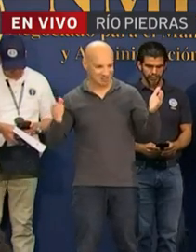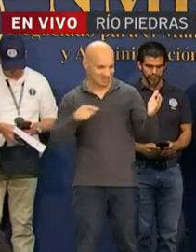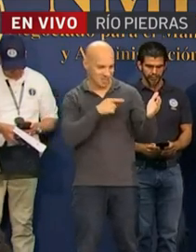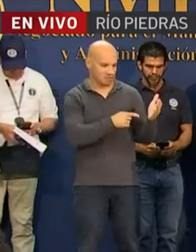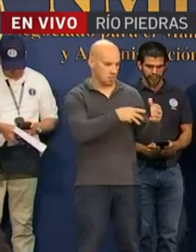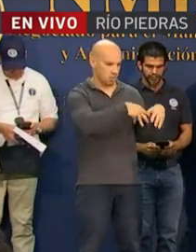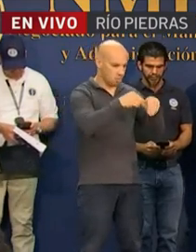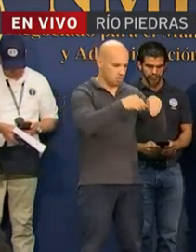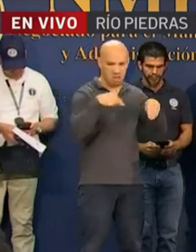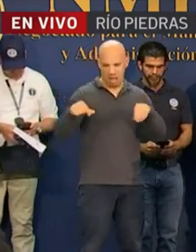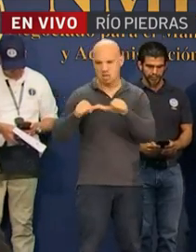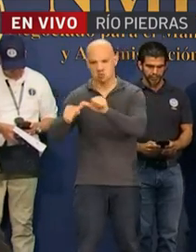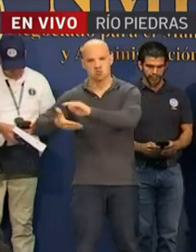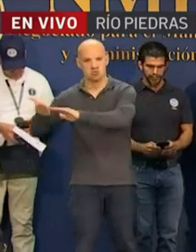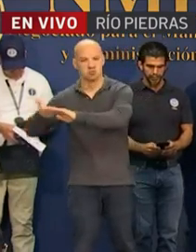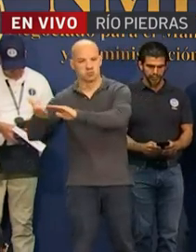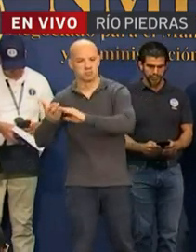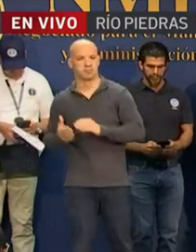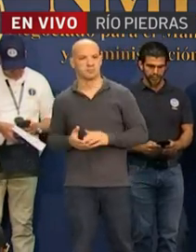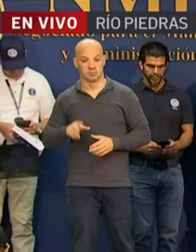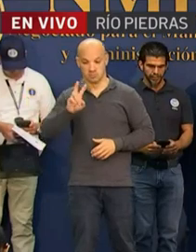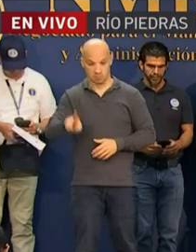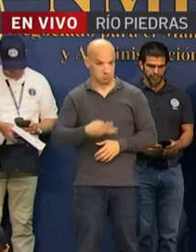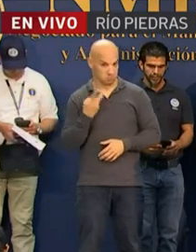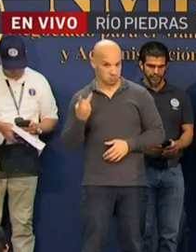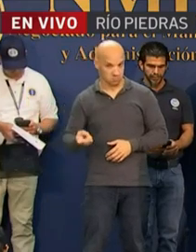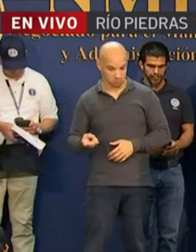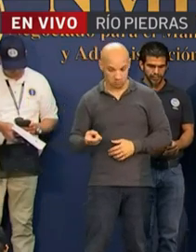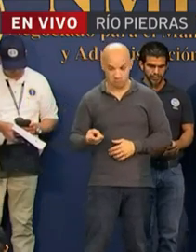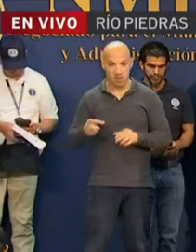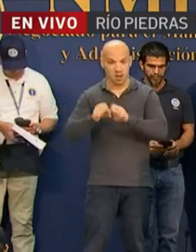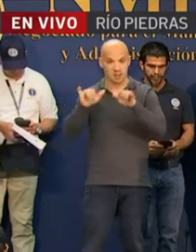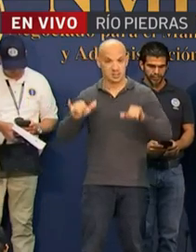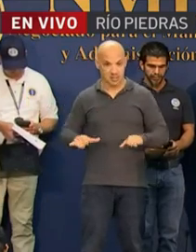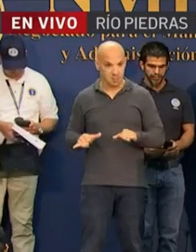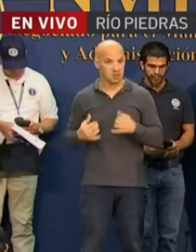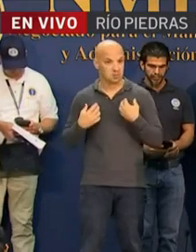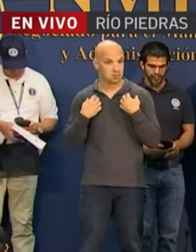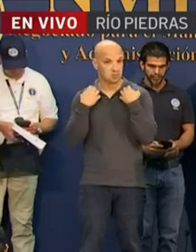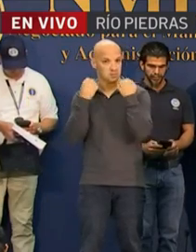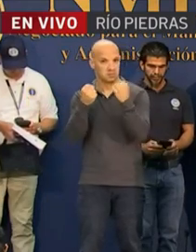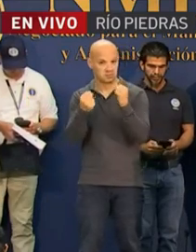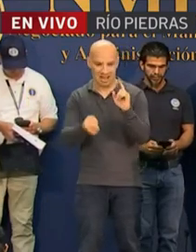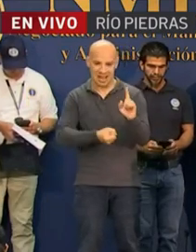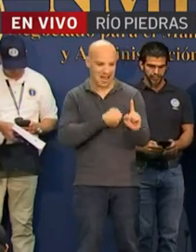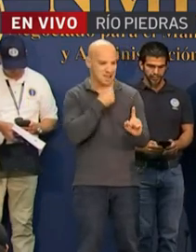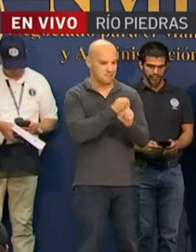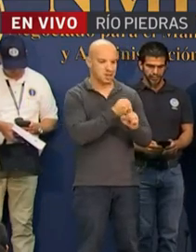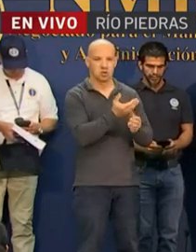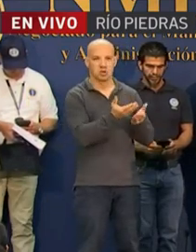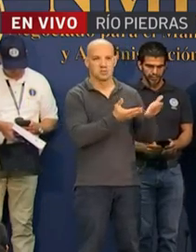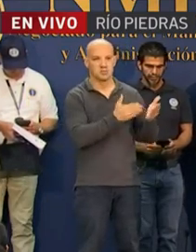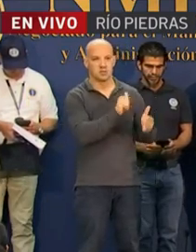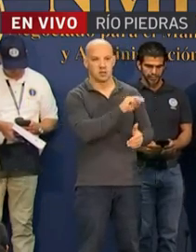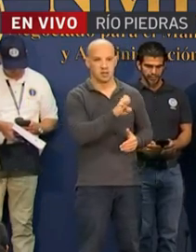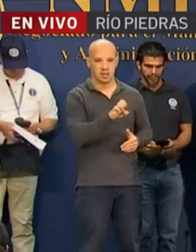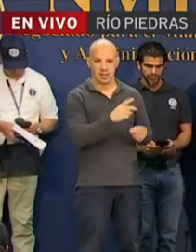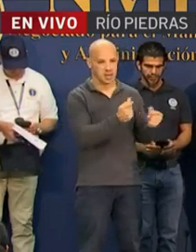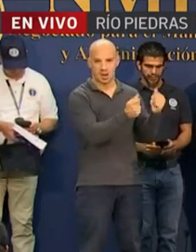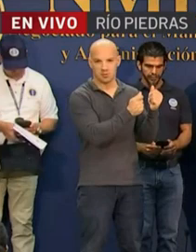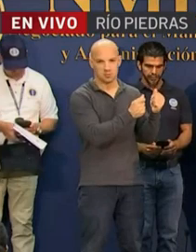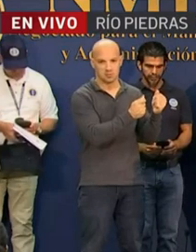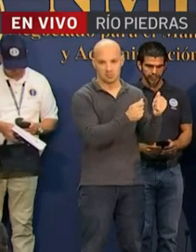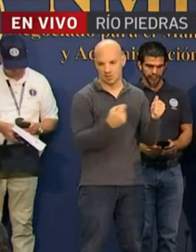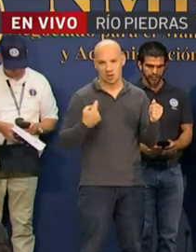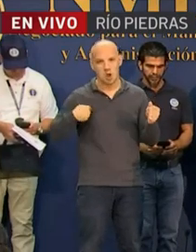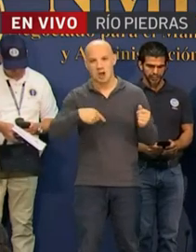PUEDEN TENER AGUAS PORQUE